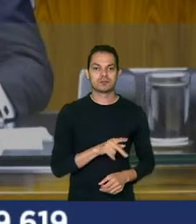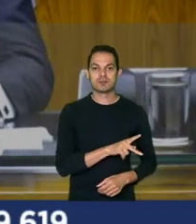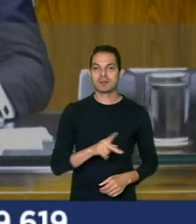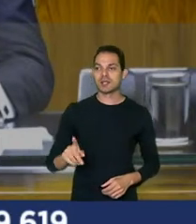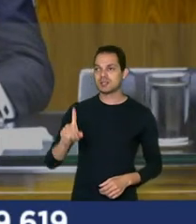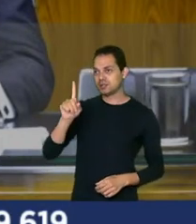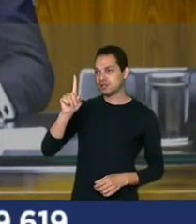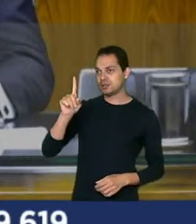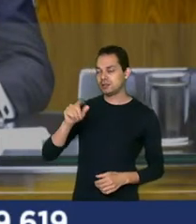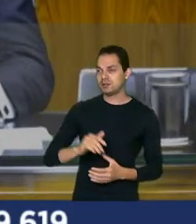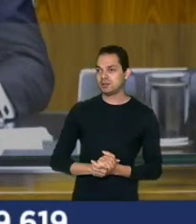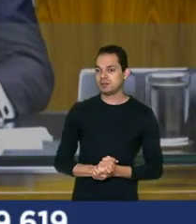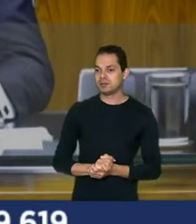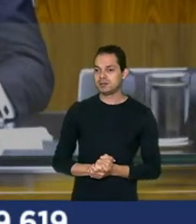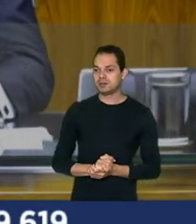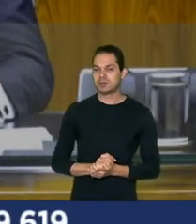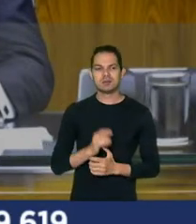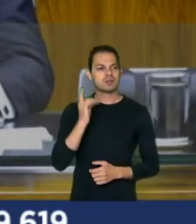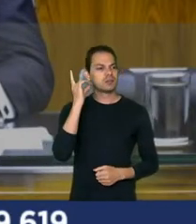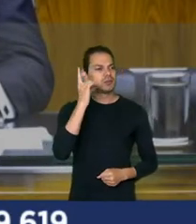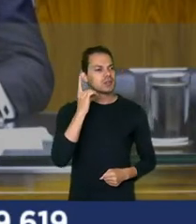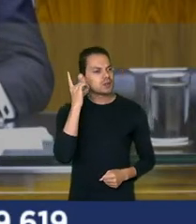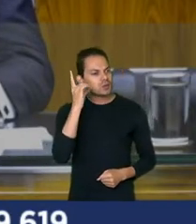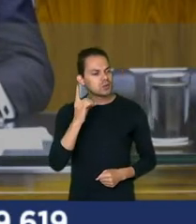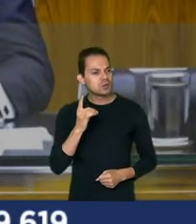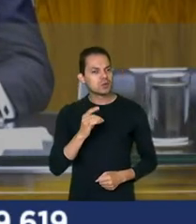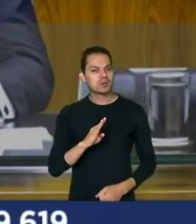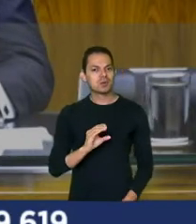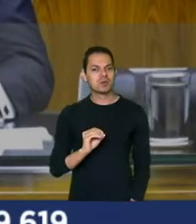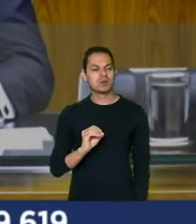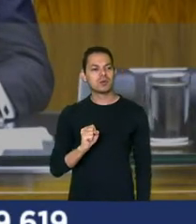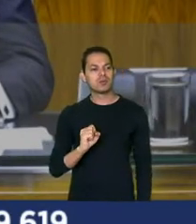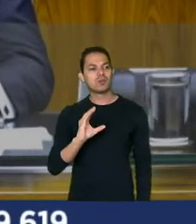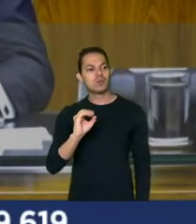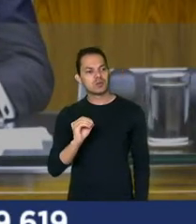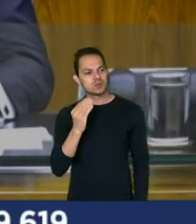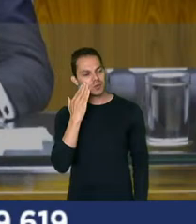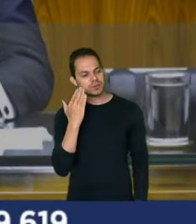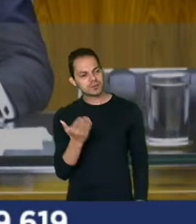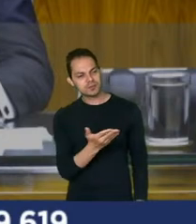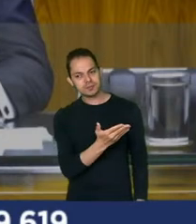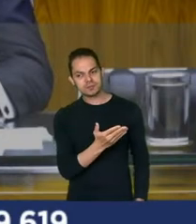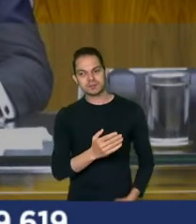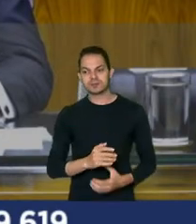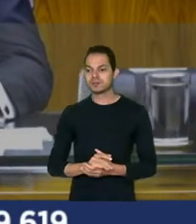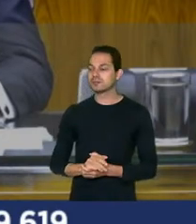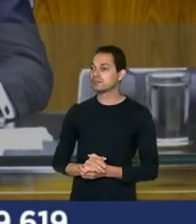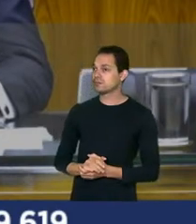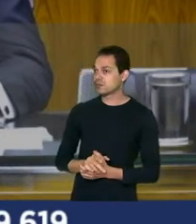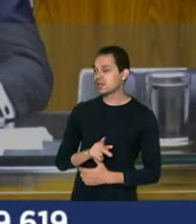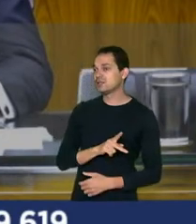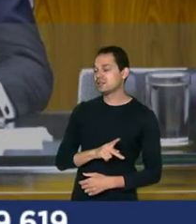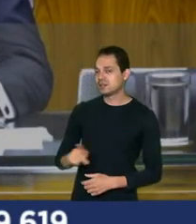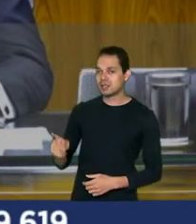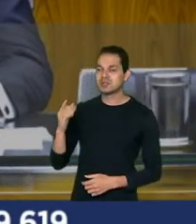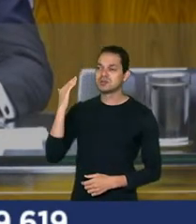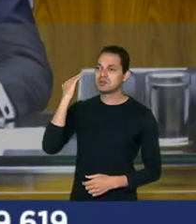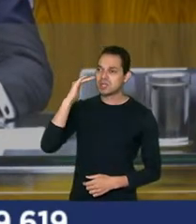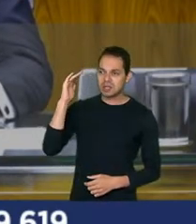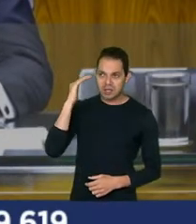COMPÕEM A MAIORIA ORIENTAM NÃO. -- [DEPUTADO]: PRESIDENTE. -- [PRESIDENTE]: DEPUTADO BOSCO. -- [DEPUTADO]: